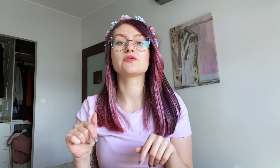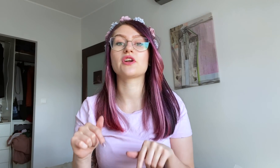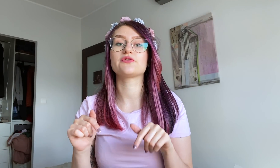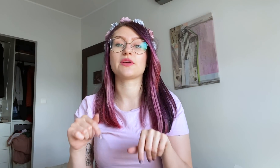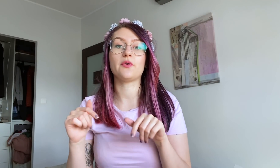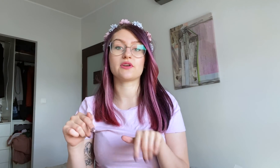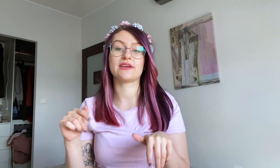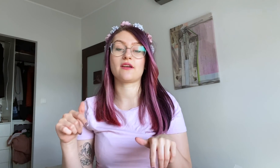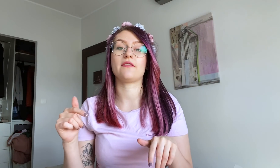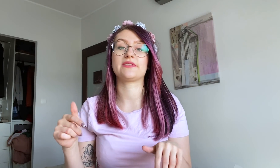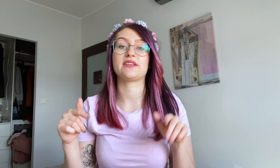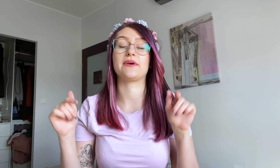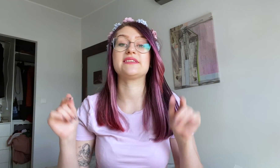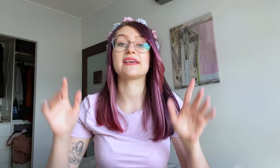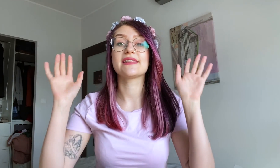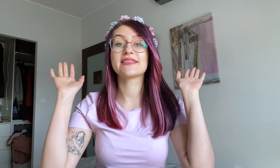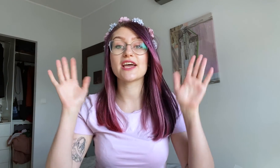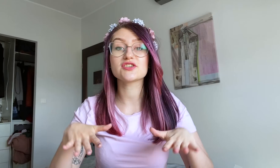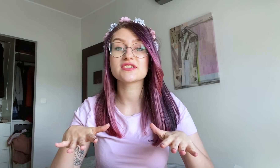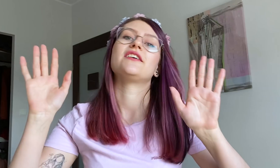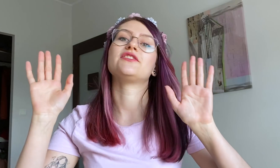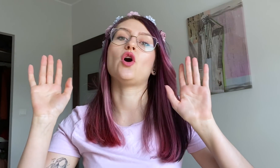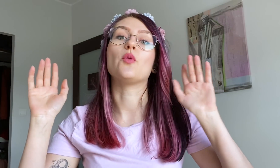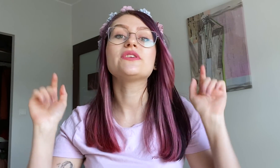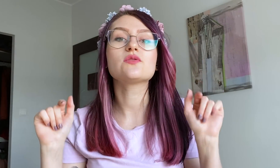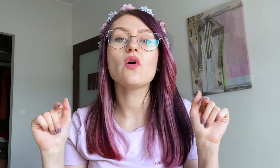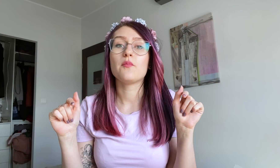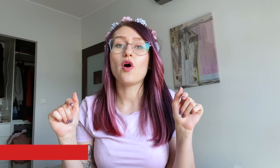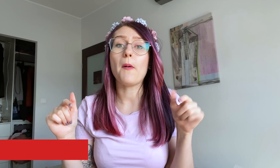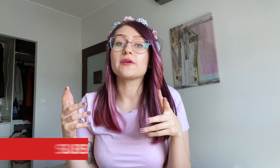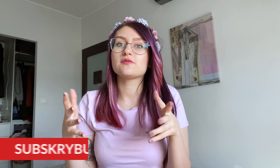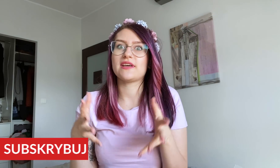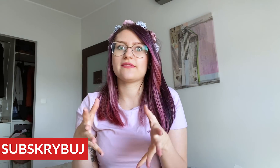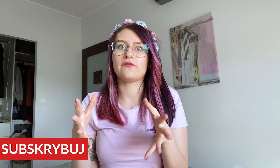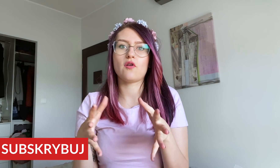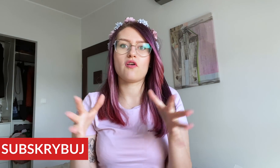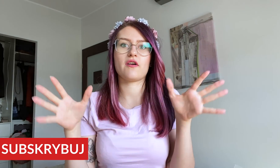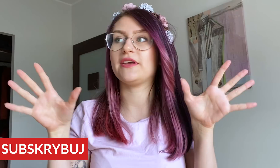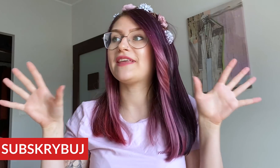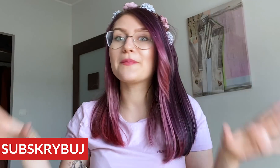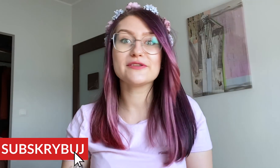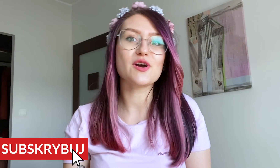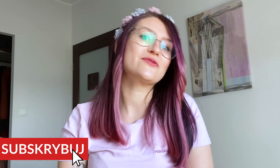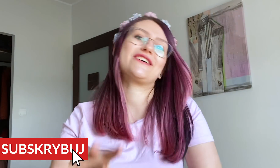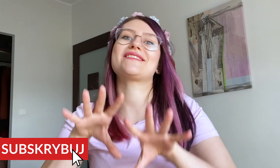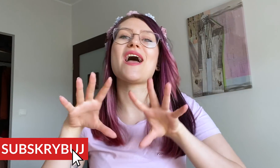które do tej pory nagrałam w tej tematyce - też do opisu. Bo po prostu ten vlog i tak będzie obszerny,